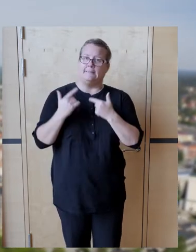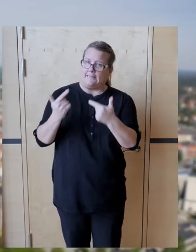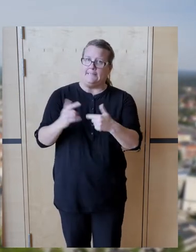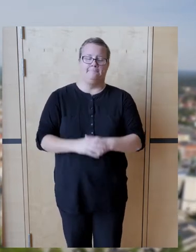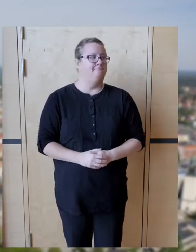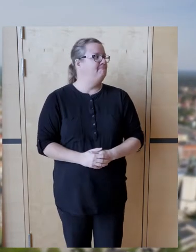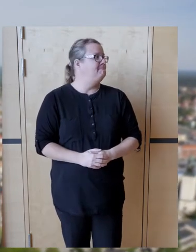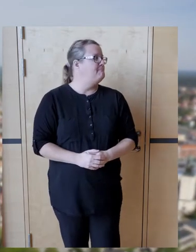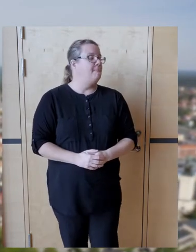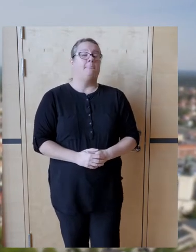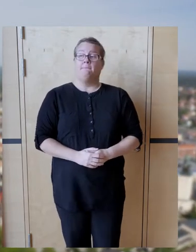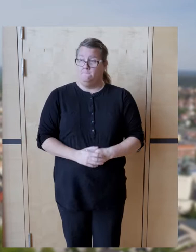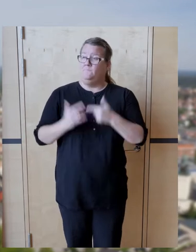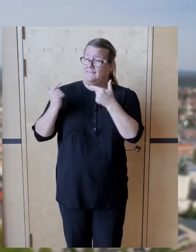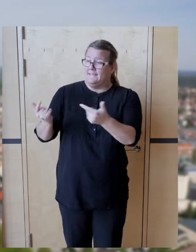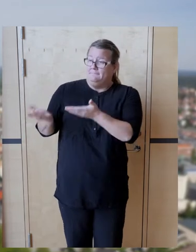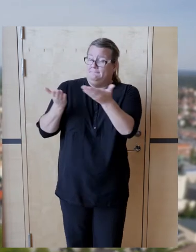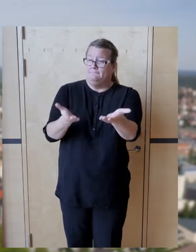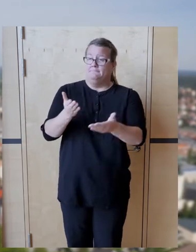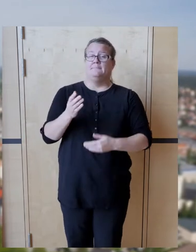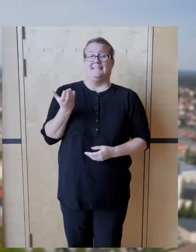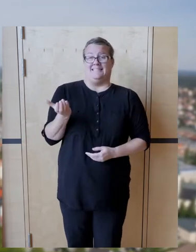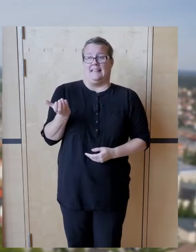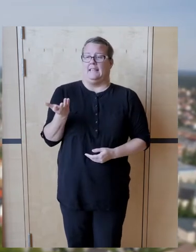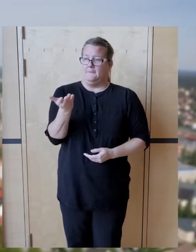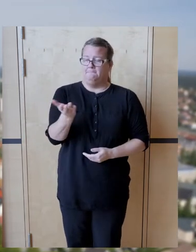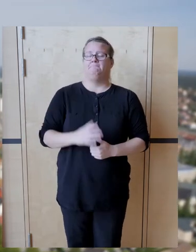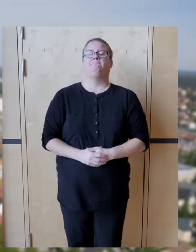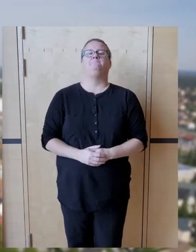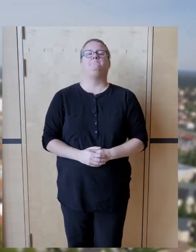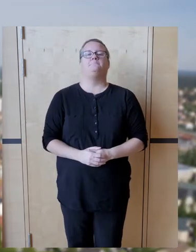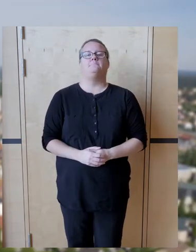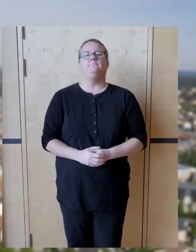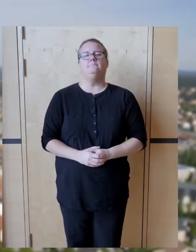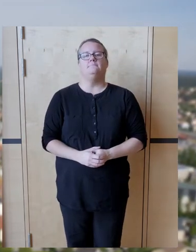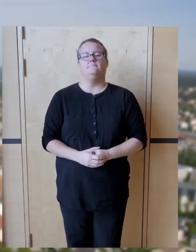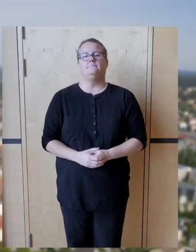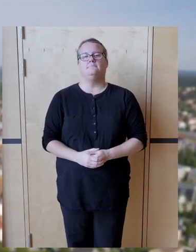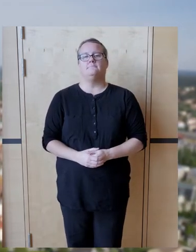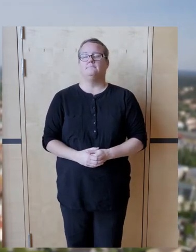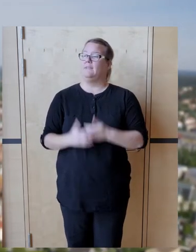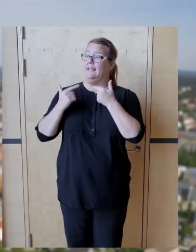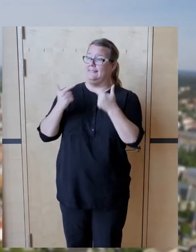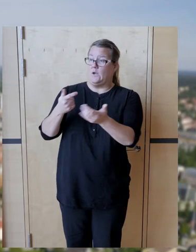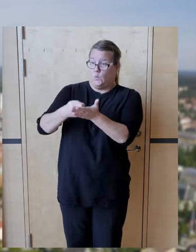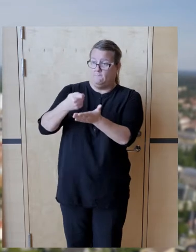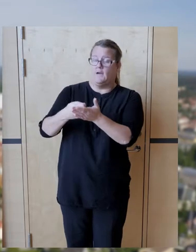Tack ska du ha Jag vill ha numret till Håkan Andersson Centerpartiet är efternamnet Linden Varsågod Tack ordförande fullmäktige Harare